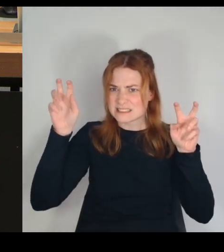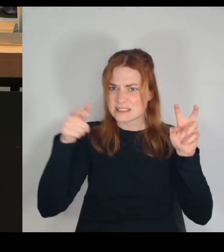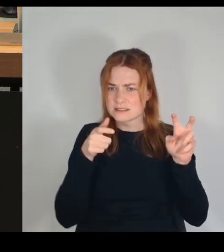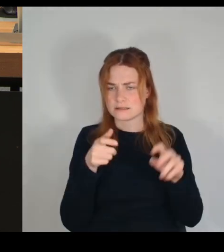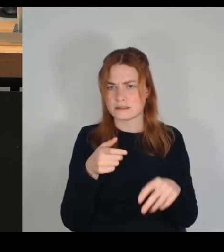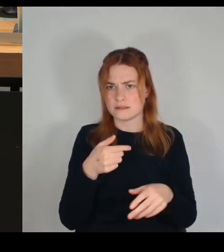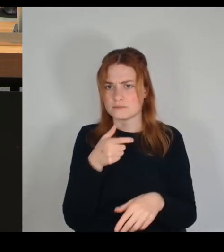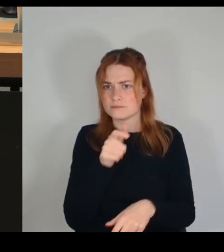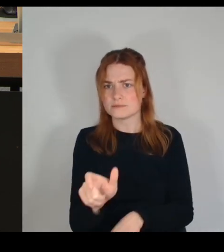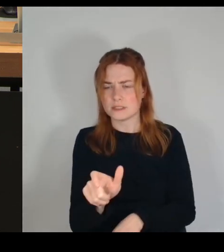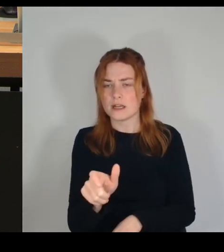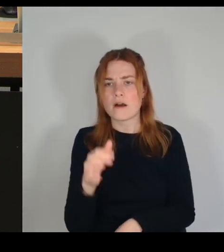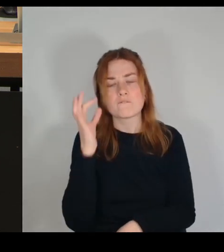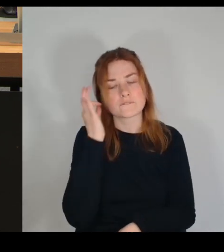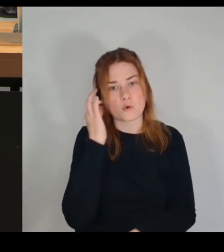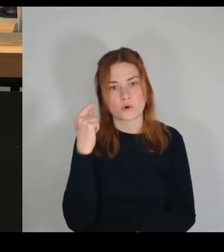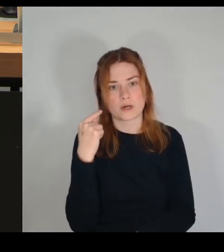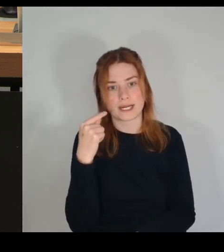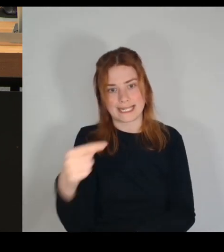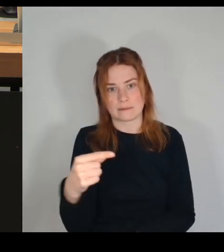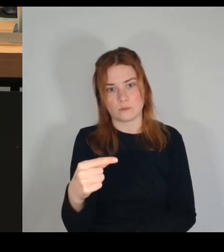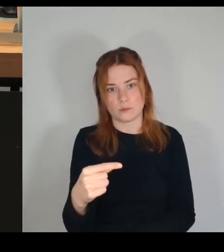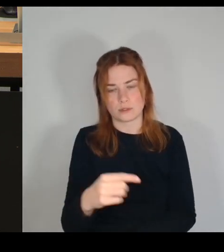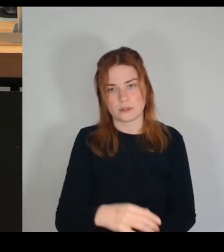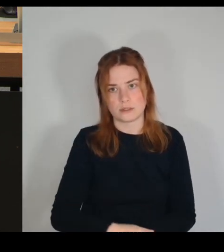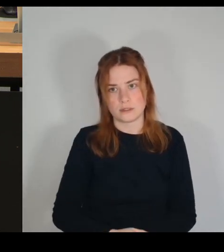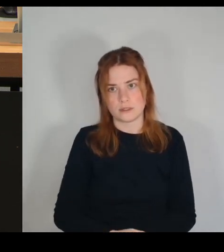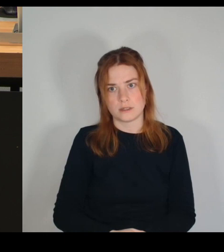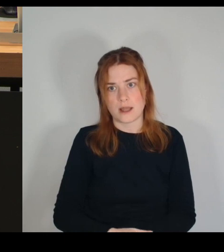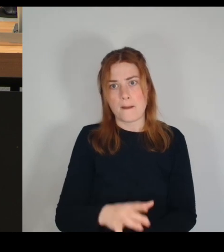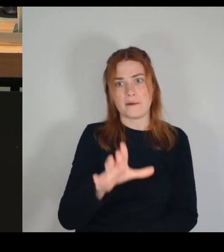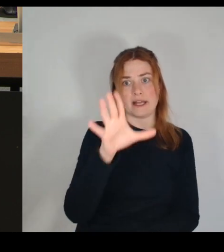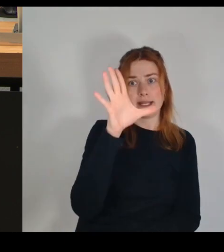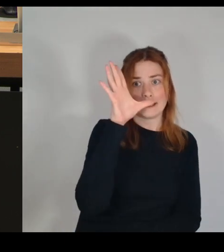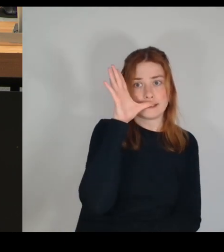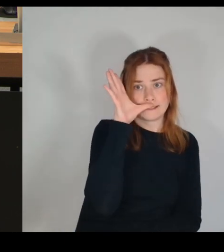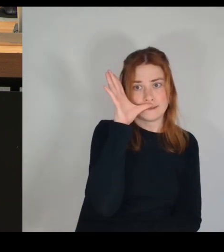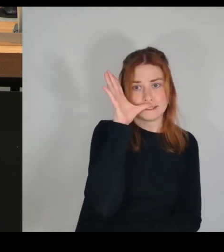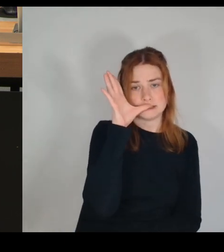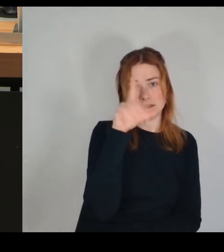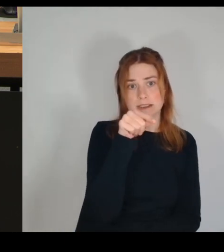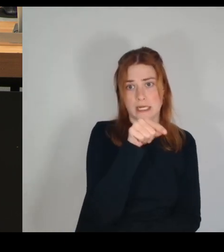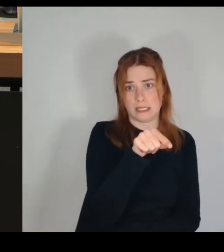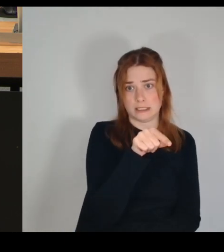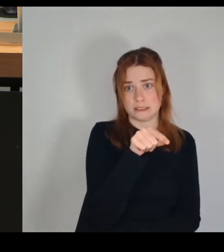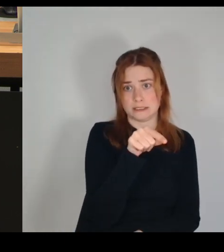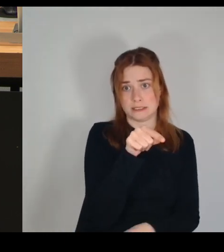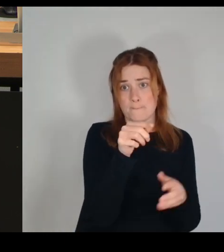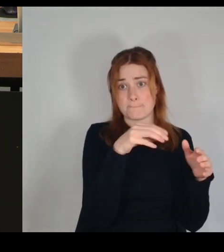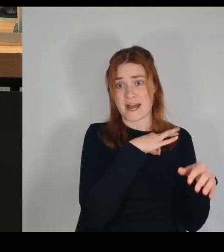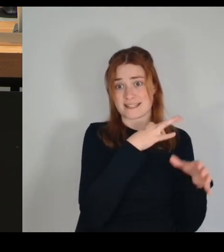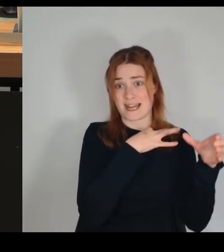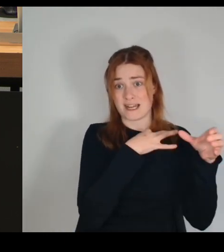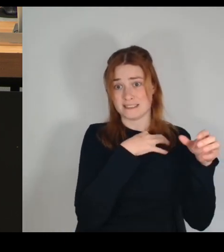partei von Faschisten wie der totalitären SED. Das sind Sie, niemand sonst, niemand sonst.